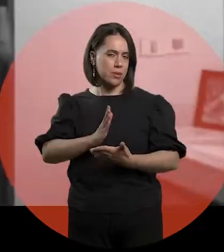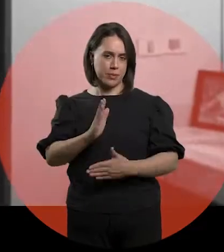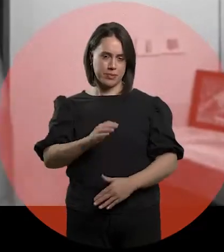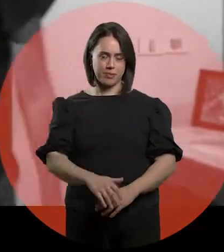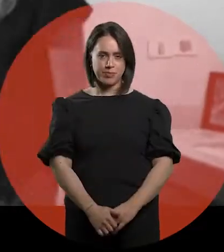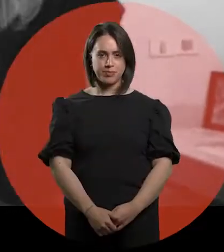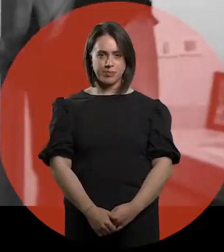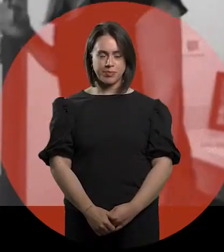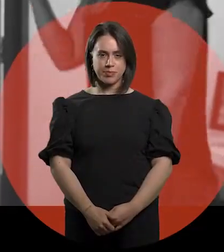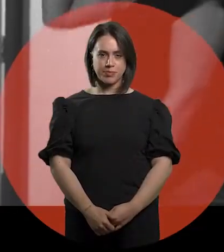Ahora sí, vengan por acá.